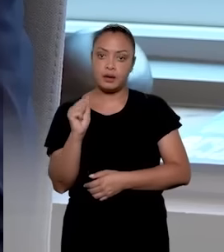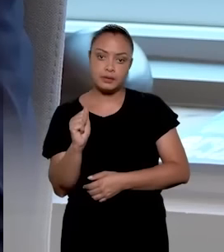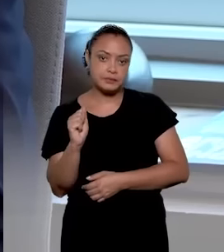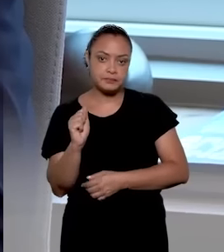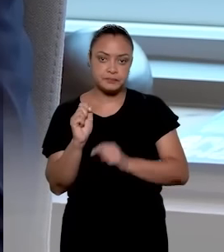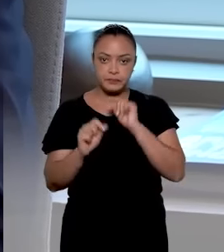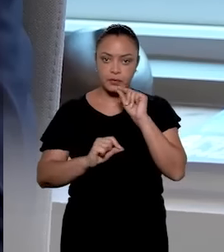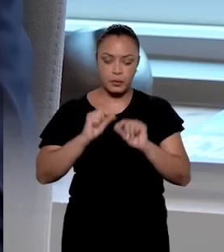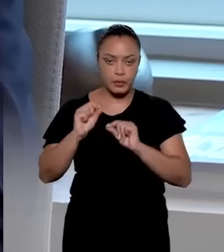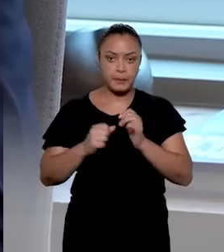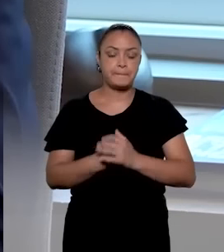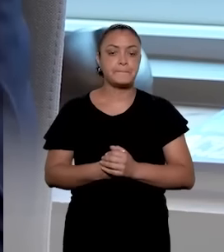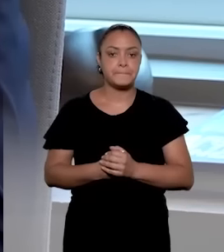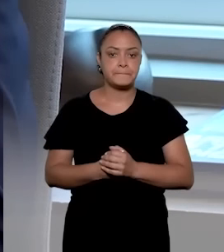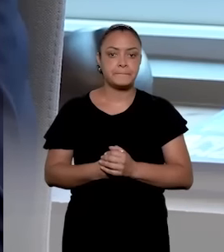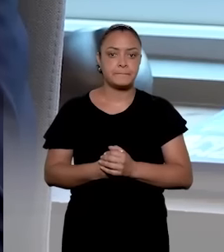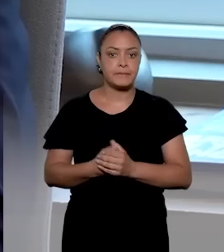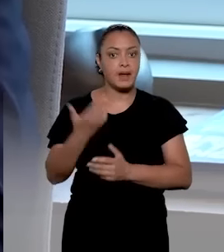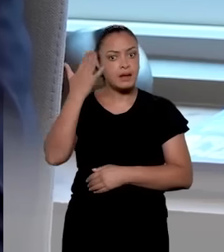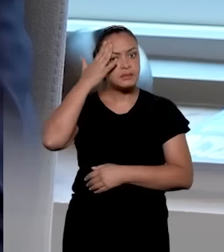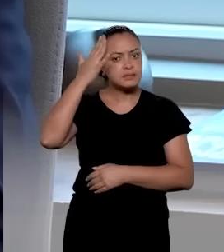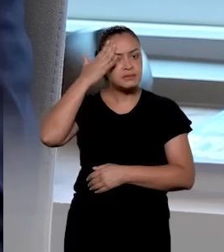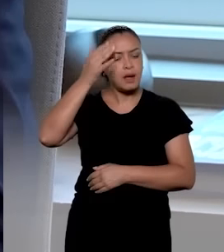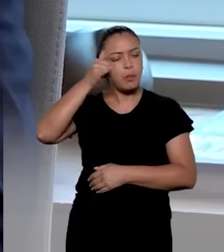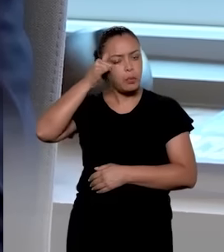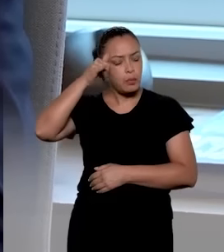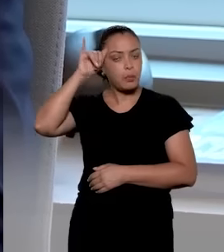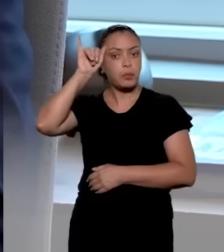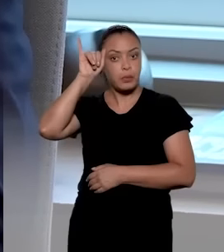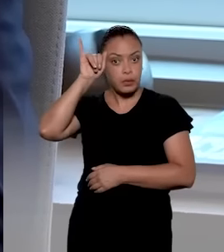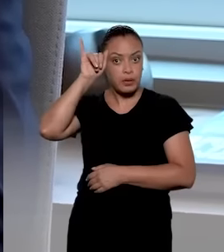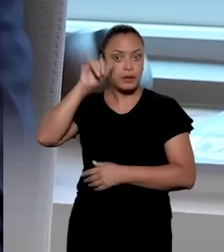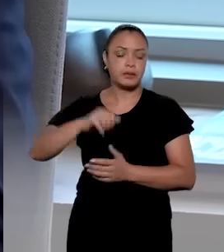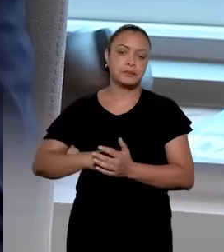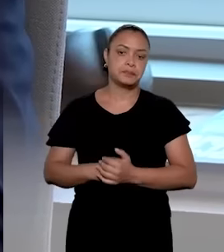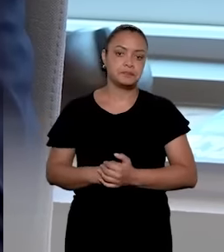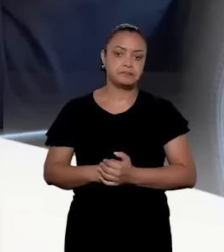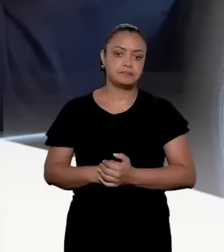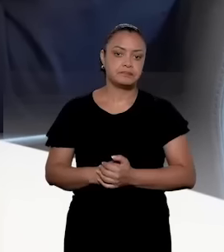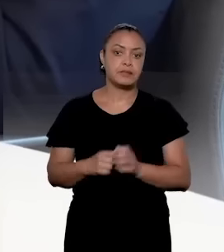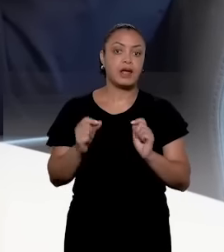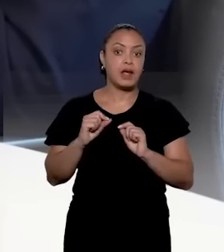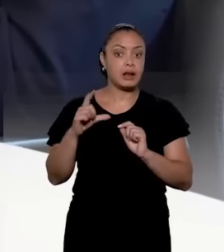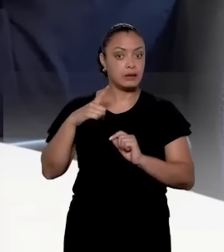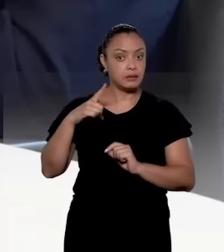característica interessante. Todo mundo sabe que o boi, na sua fermentação interna ele emite metano,